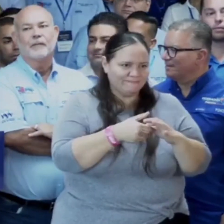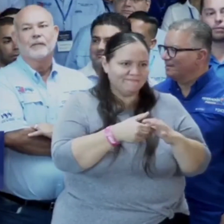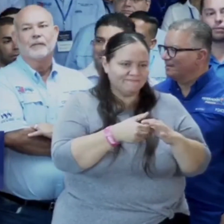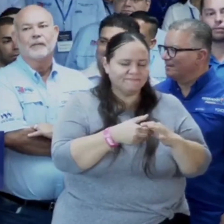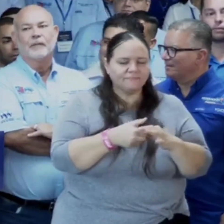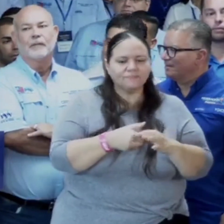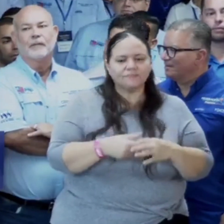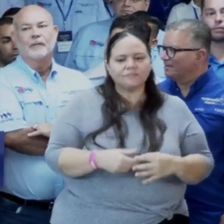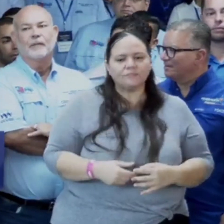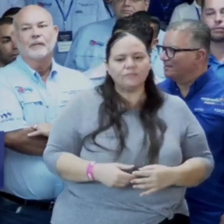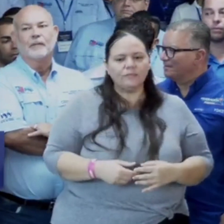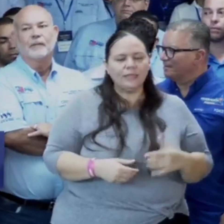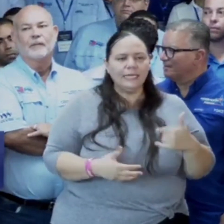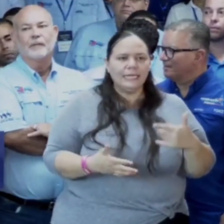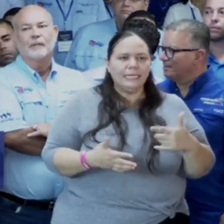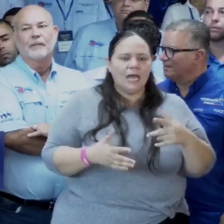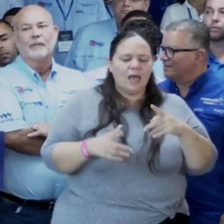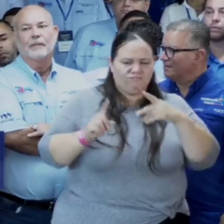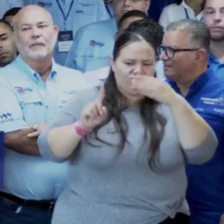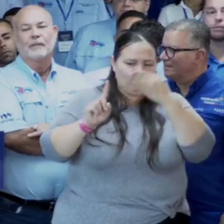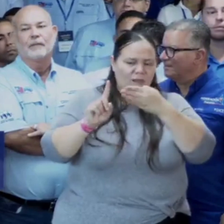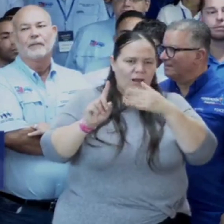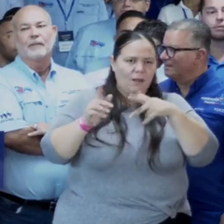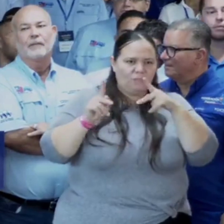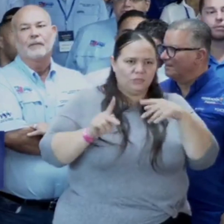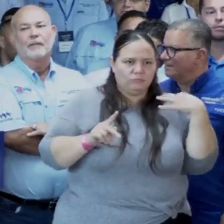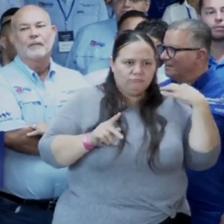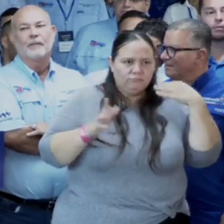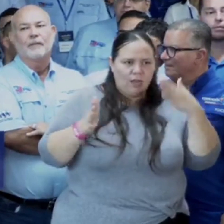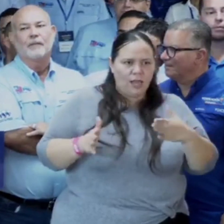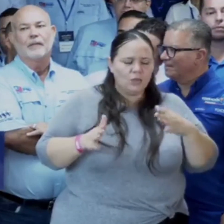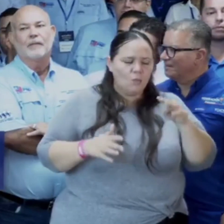por el movimiento Victoria ciudadana comisionado residente sacando una gran cantidad de votos y